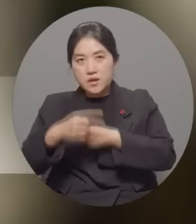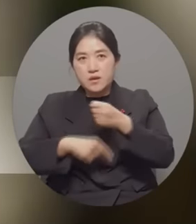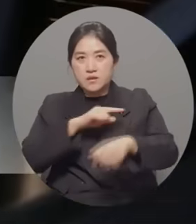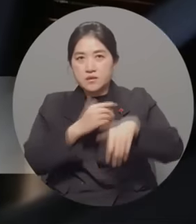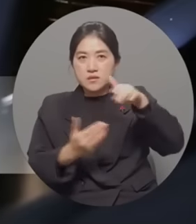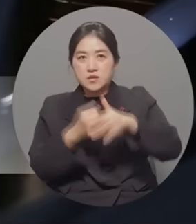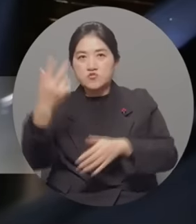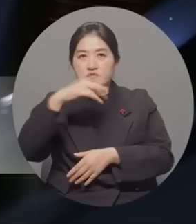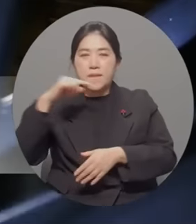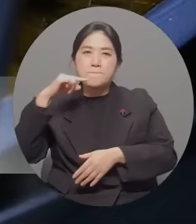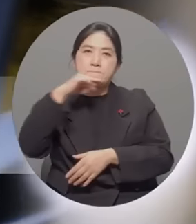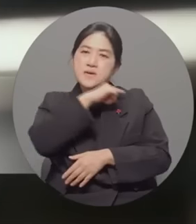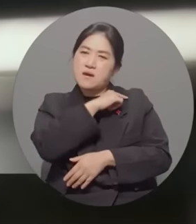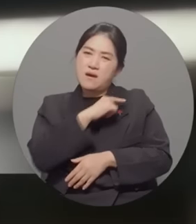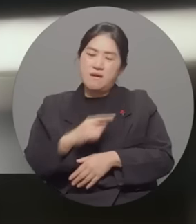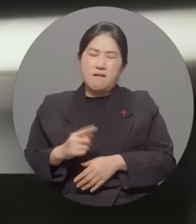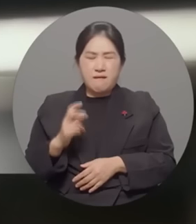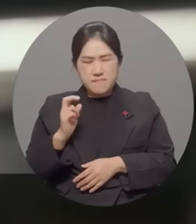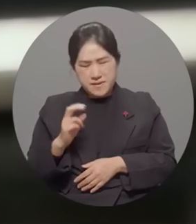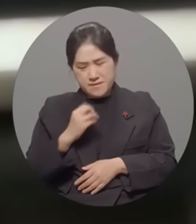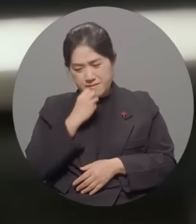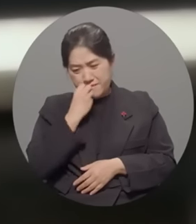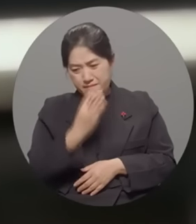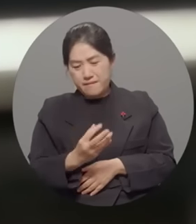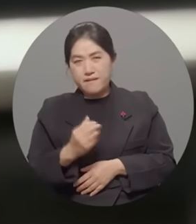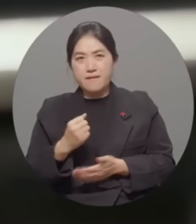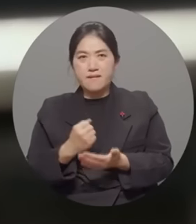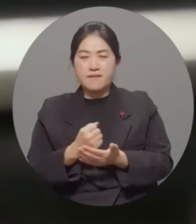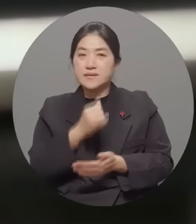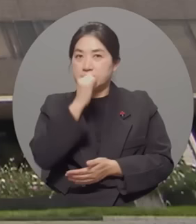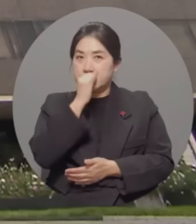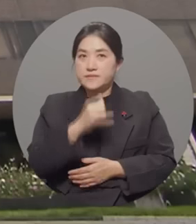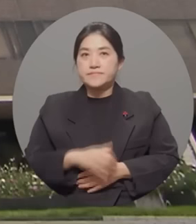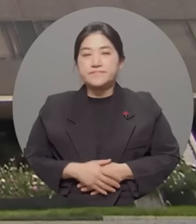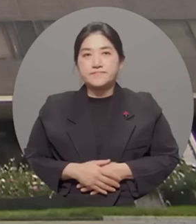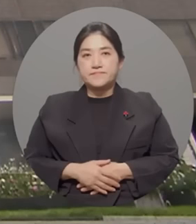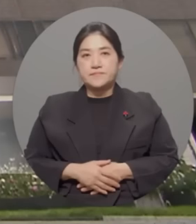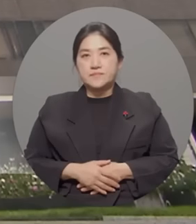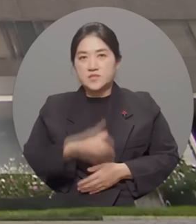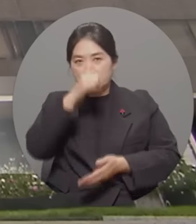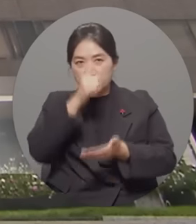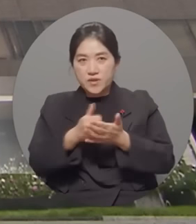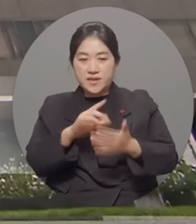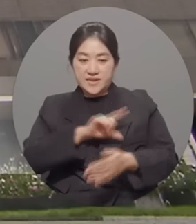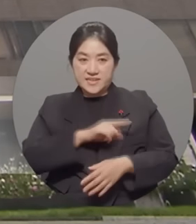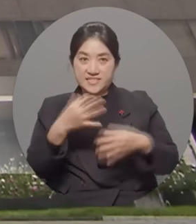삼성 협력 업체 측은 검찰 조사에서 연간최대 수천억 원대 피해가 예상된다고 진술한 것으로 파악됐습니다.